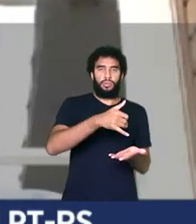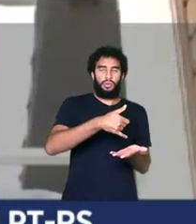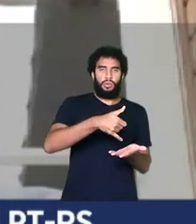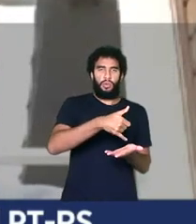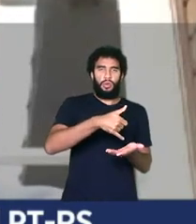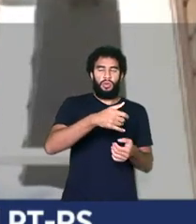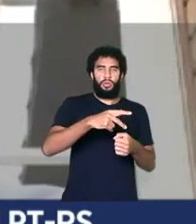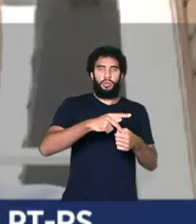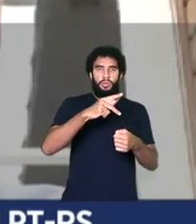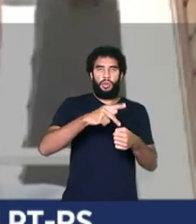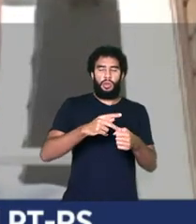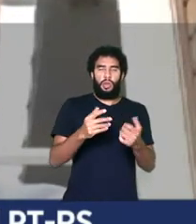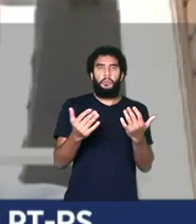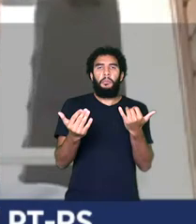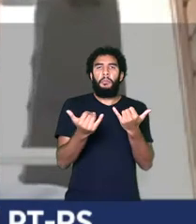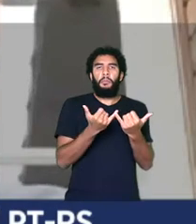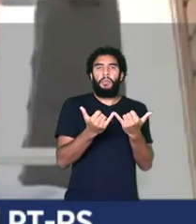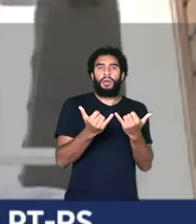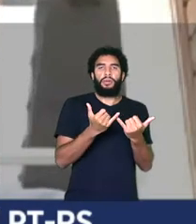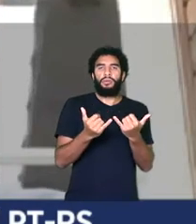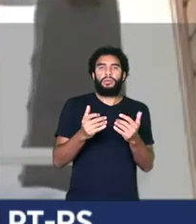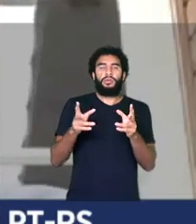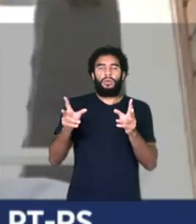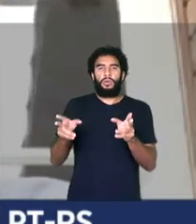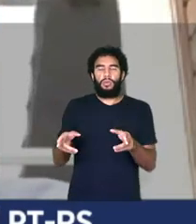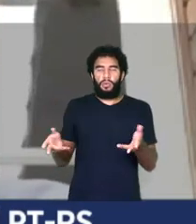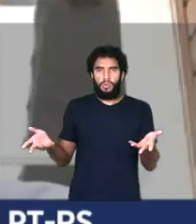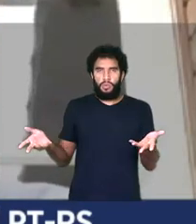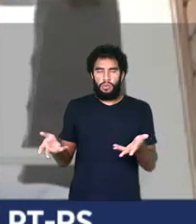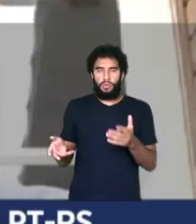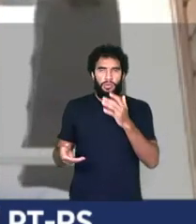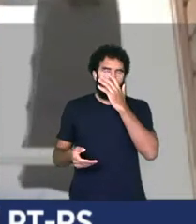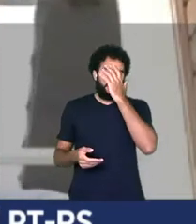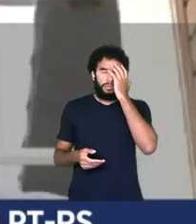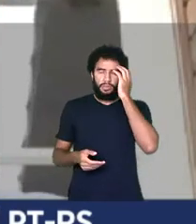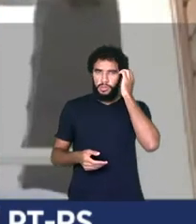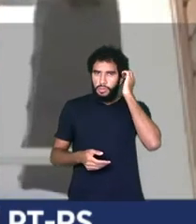NA ÉPOCA DO GOVERNO DILMA ERA SEMELHANTE AO VALOR DO BARRIL DE PETRÓLEO HOJE E OS COMBUSTÍVEIS, O GÁS DE